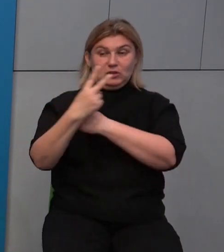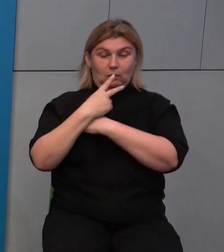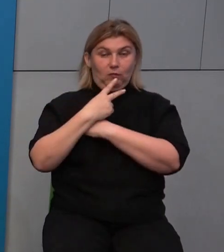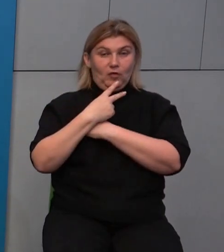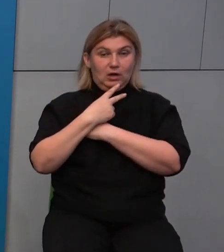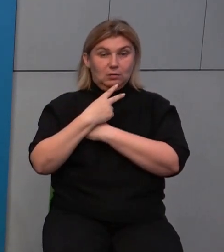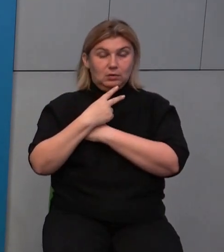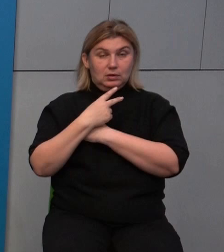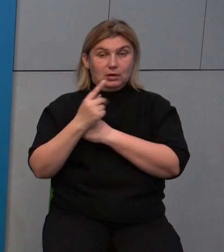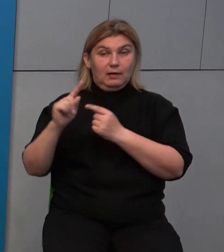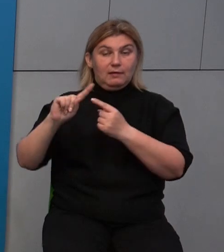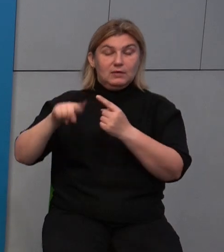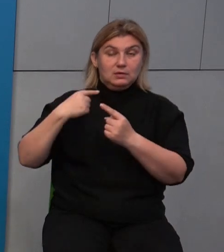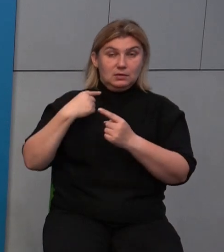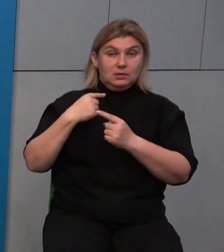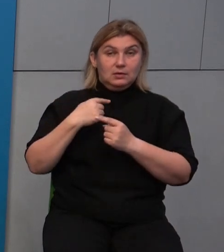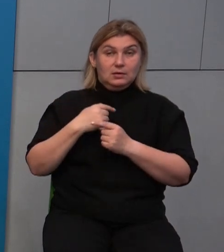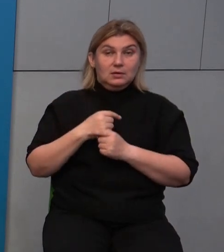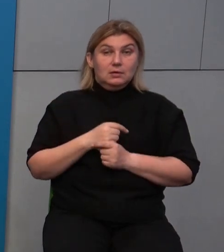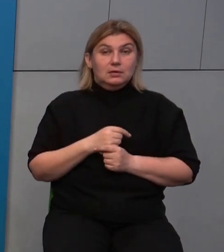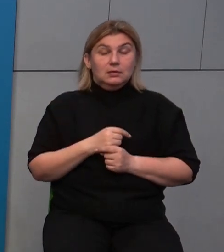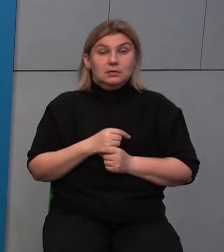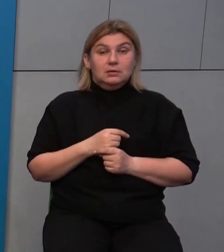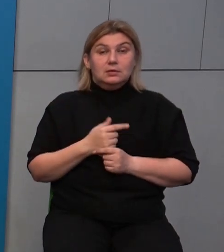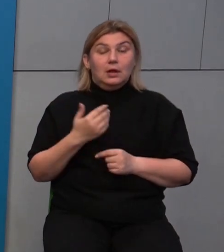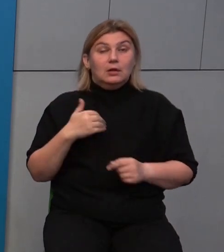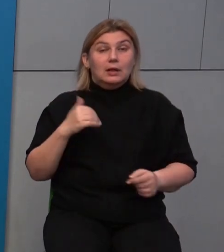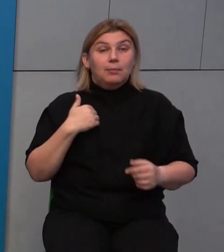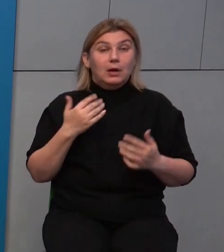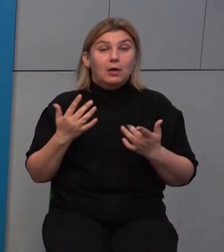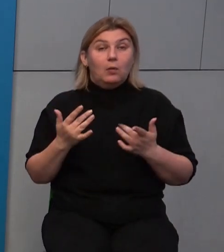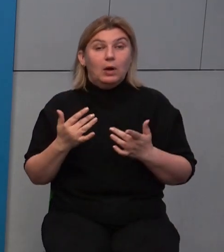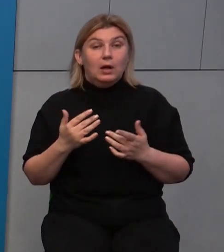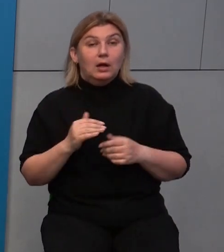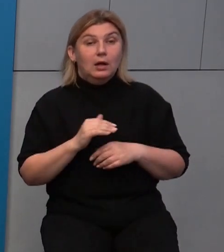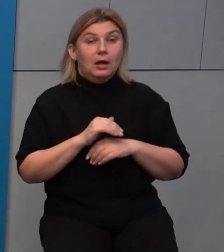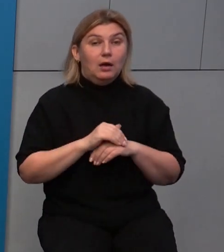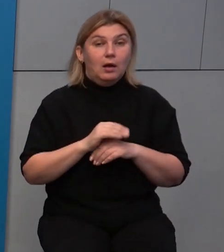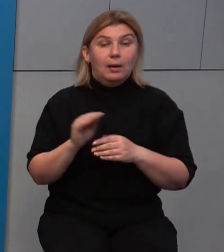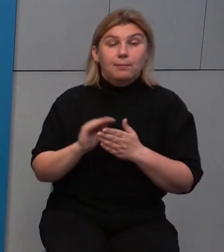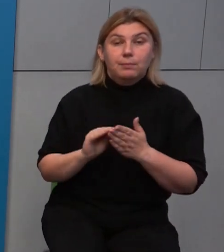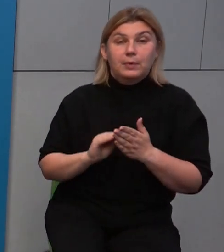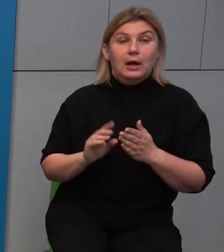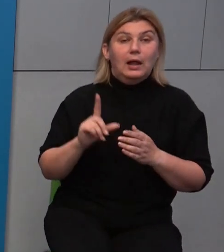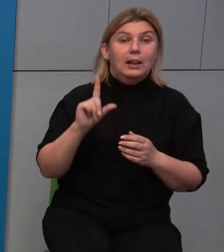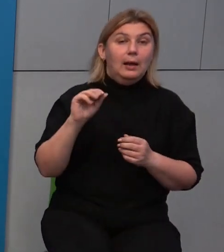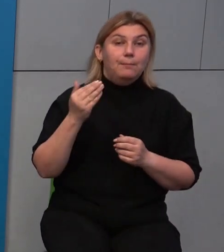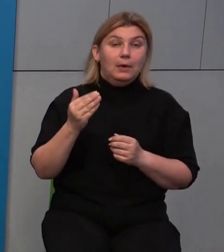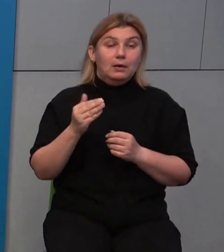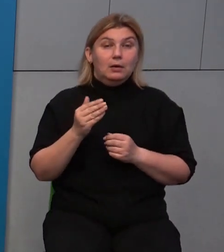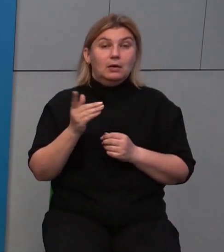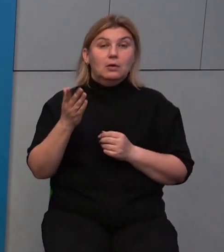i przysłała mi, co chyba nie było też łatwe dla moich kolegów piszących o Lemie, którzy ją bardzo dobrze znali.